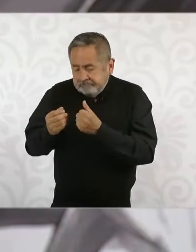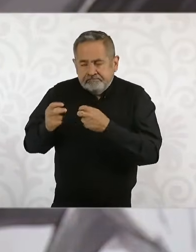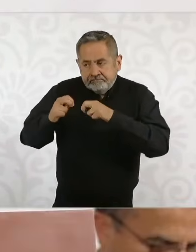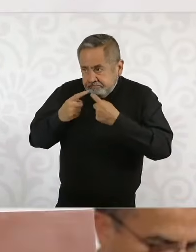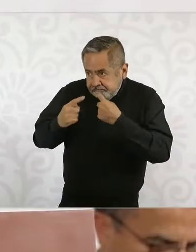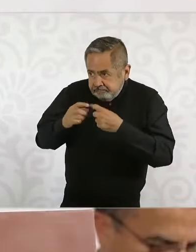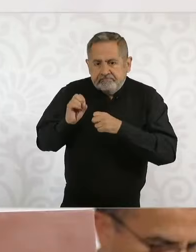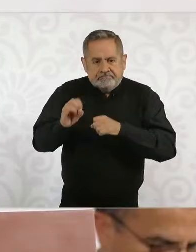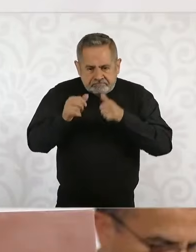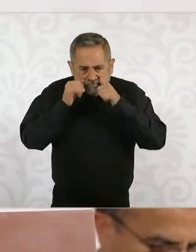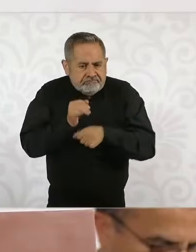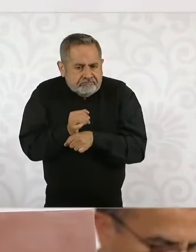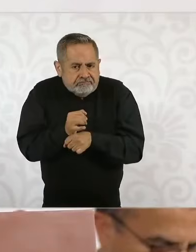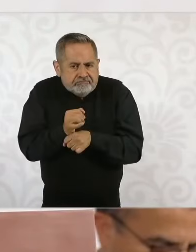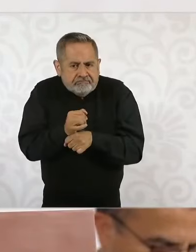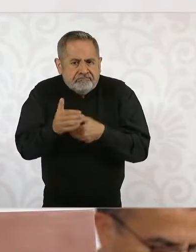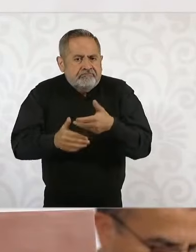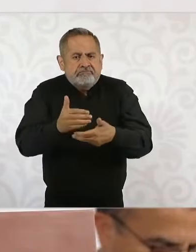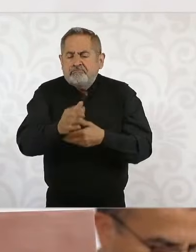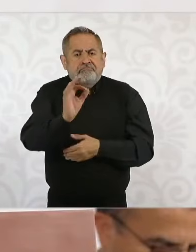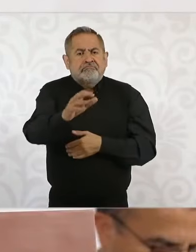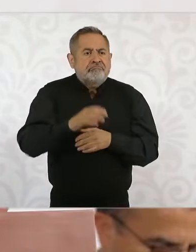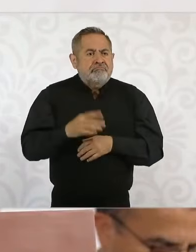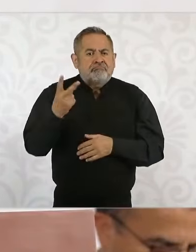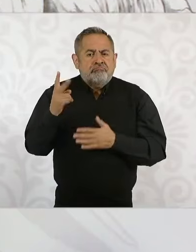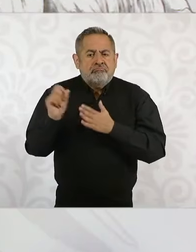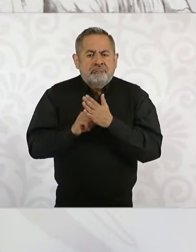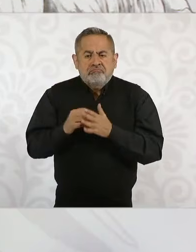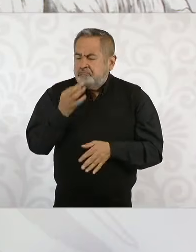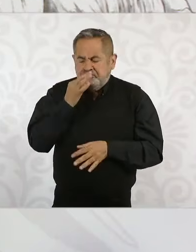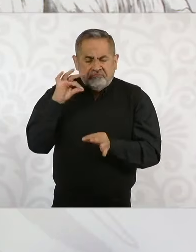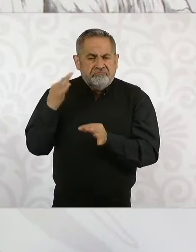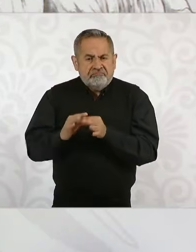comenzamos a delinearlos y en menos de dos meses ya estamos listos para empezar. Entonces,